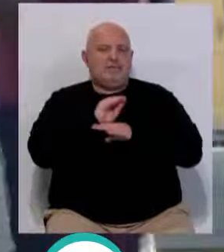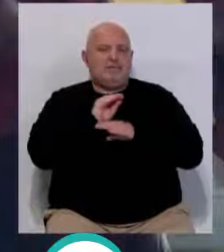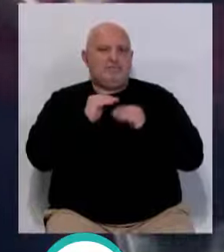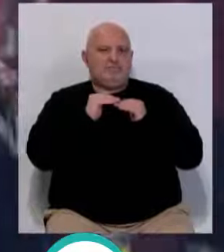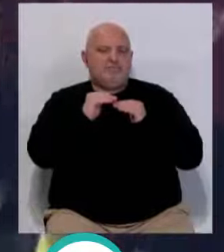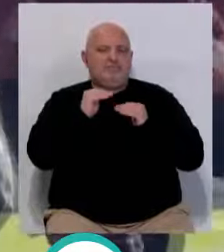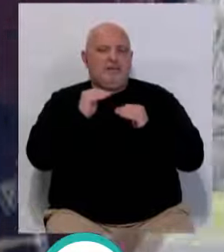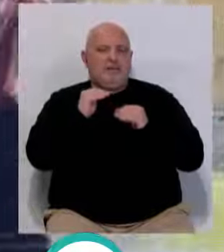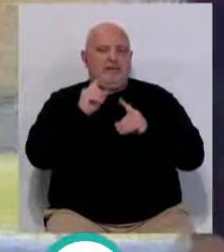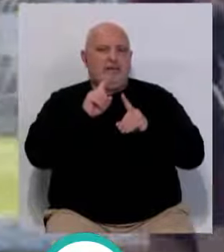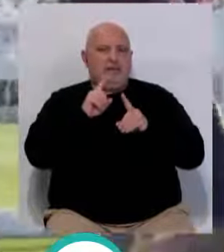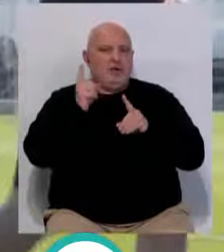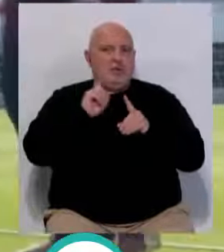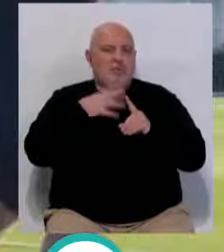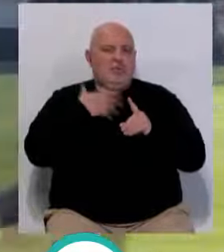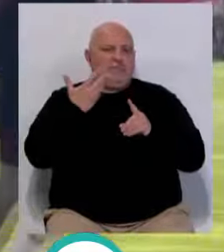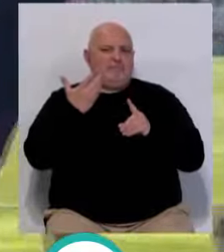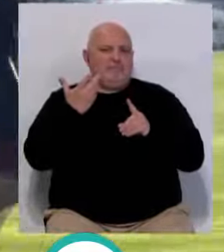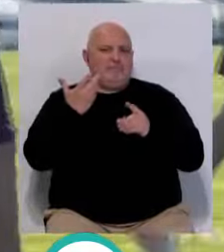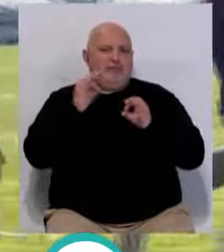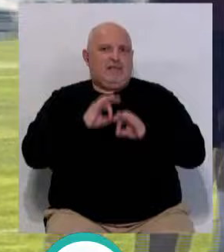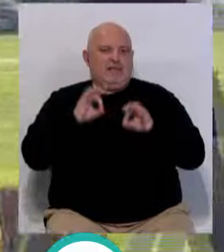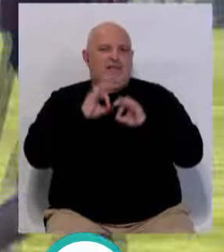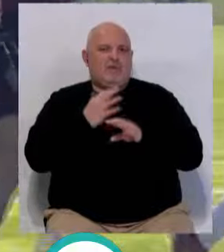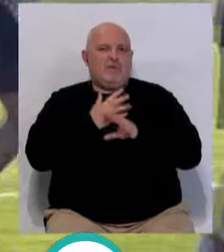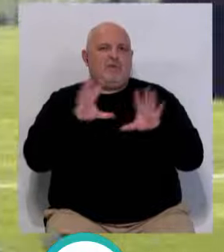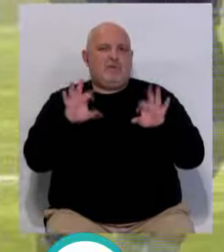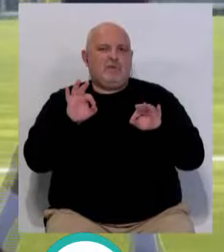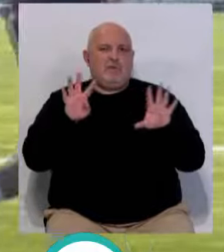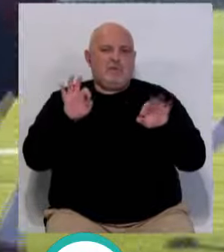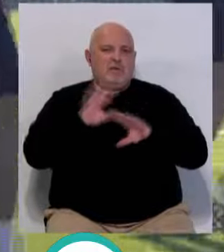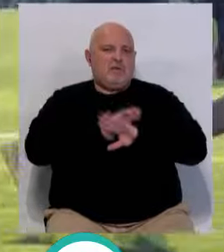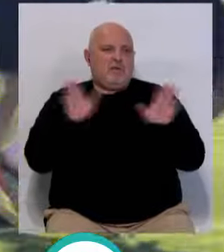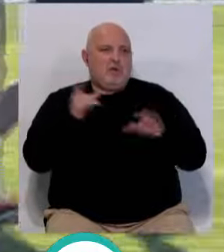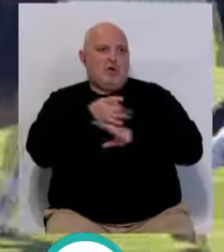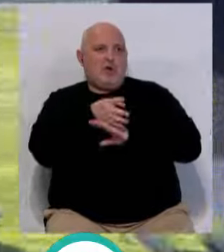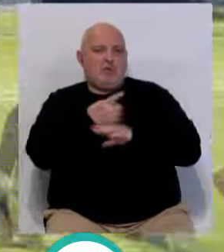regularidad y no se puede vivir siempre de jugar 10 minutos nueve y hacer un gol de y además para